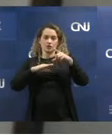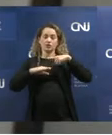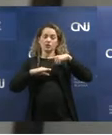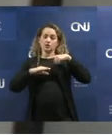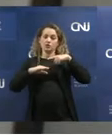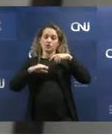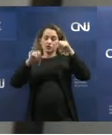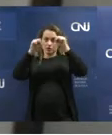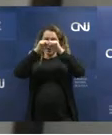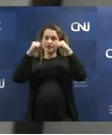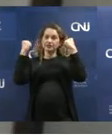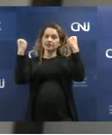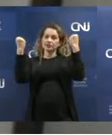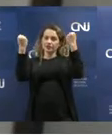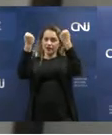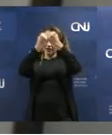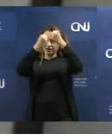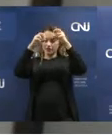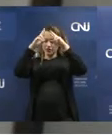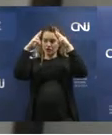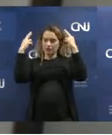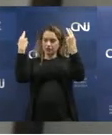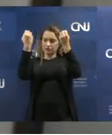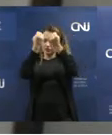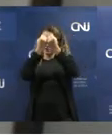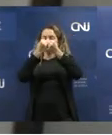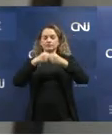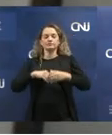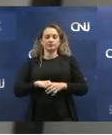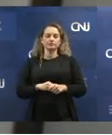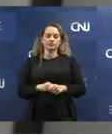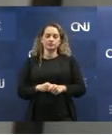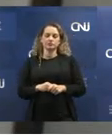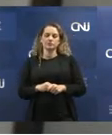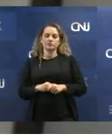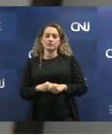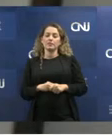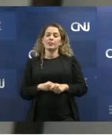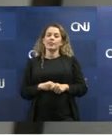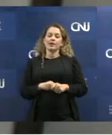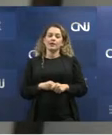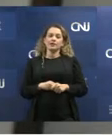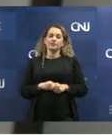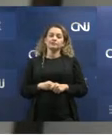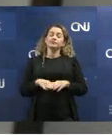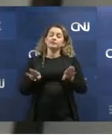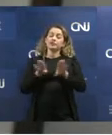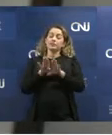Dada a competência do que se ouve na exposição da matéria,